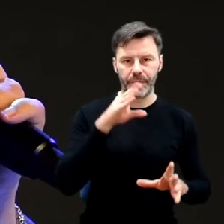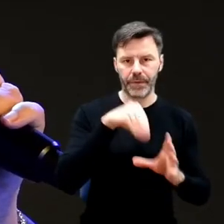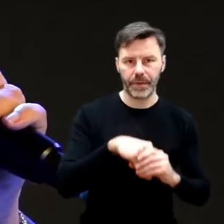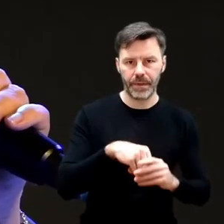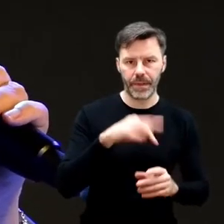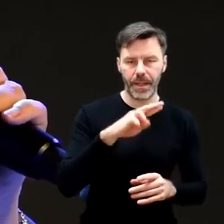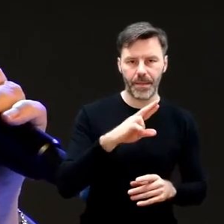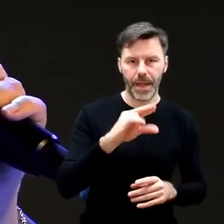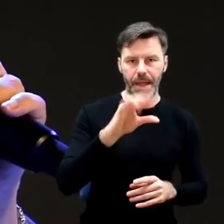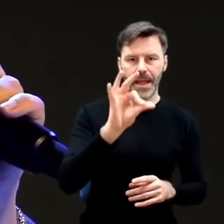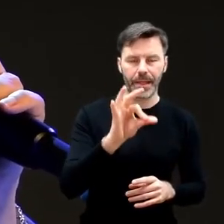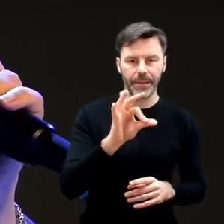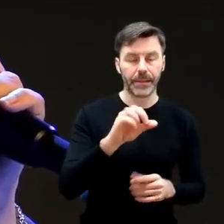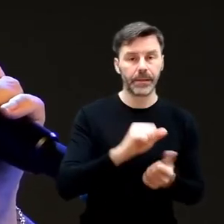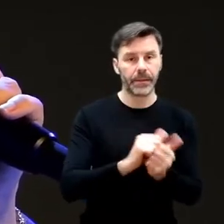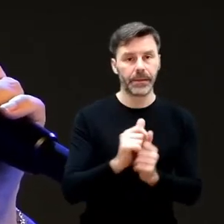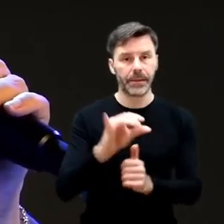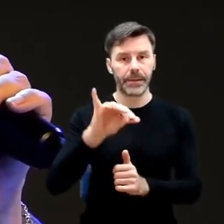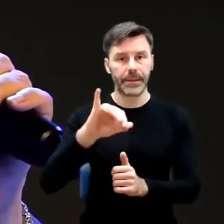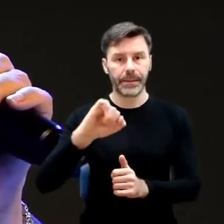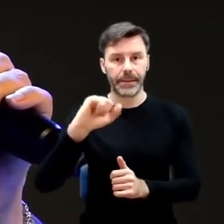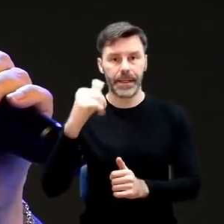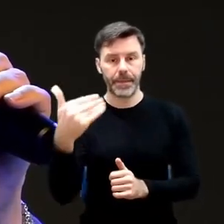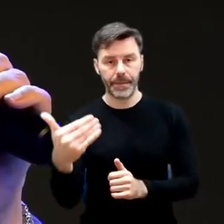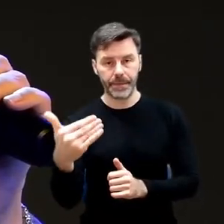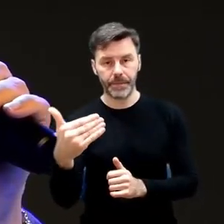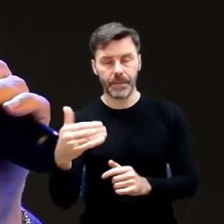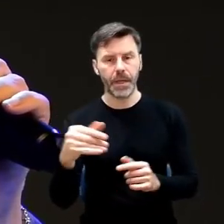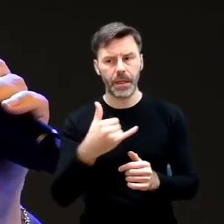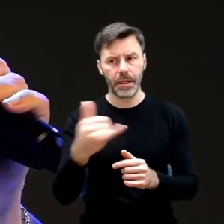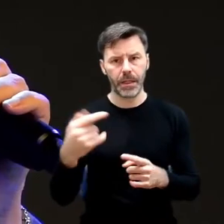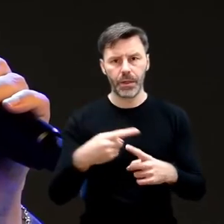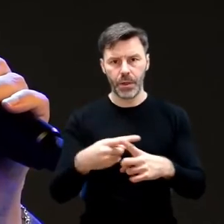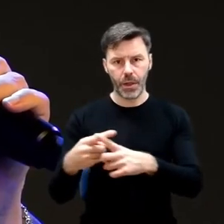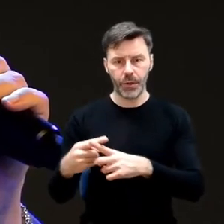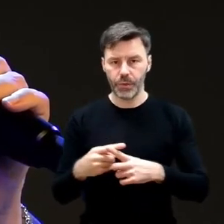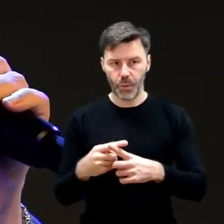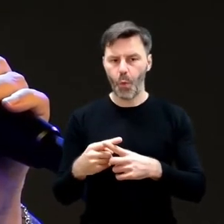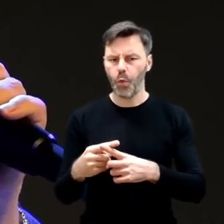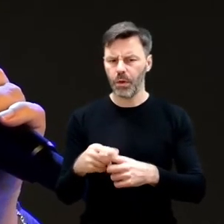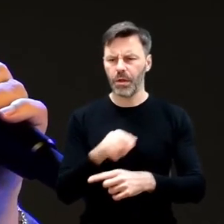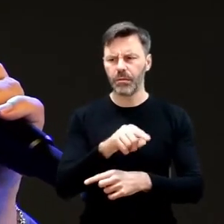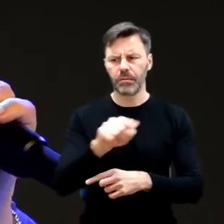ale też inne spółki komunalne są tego, myślę, dowodem